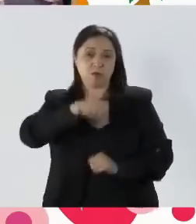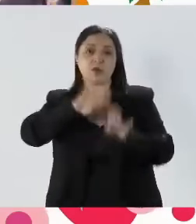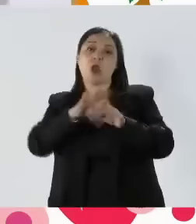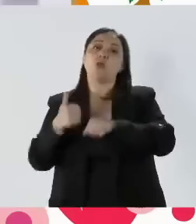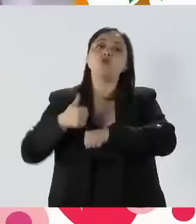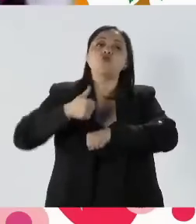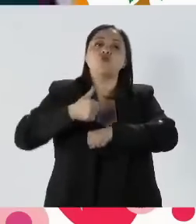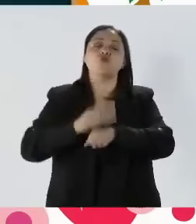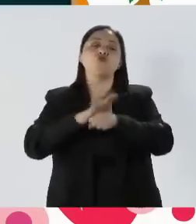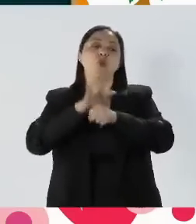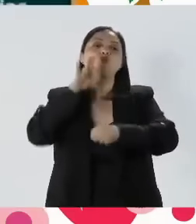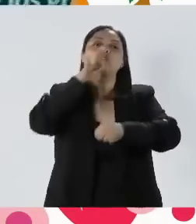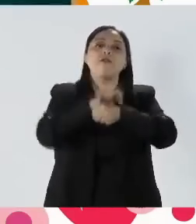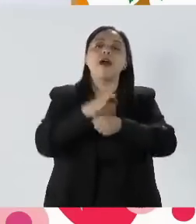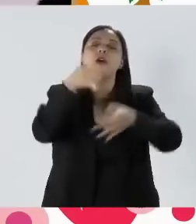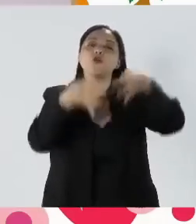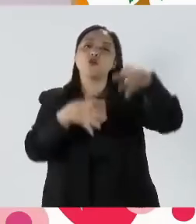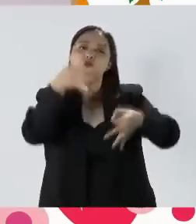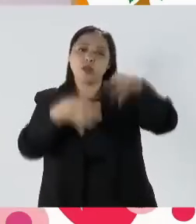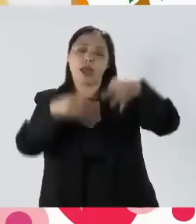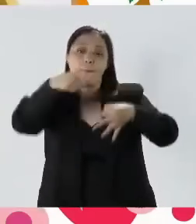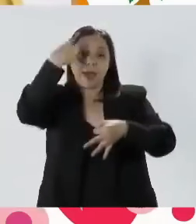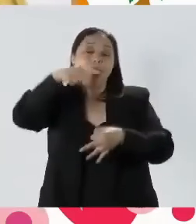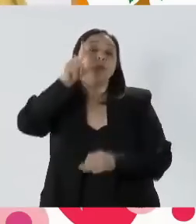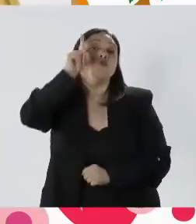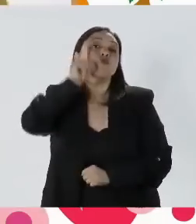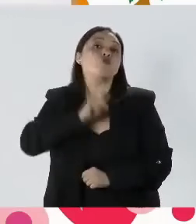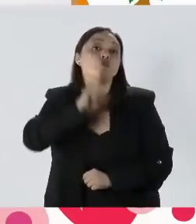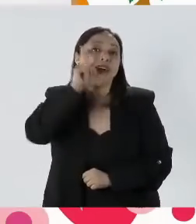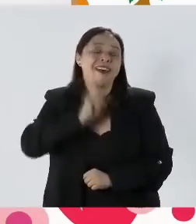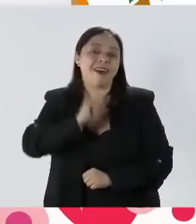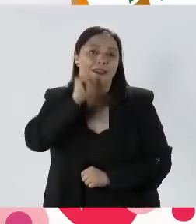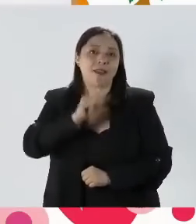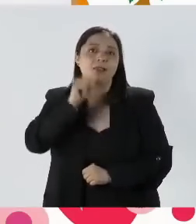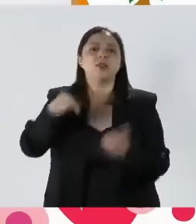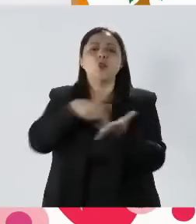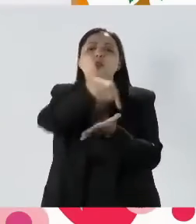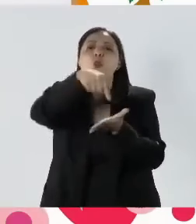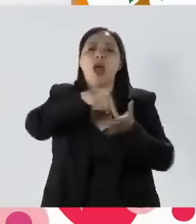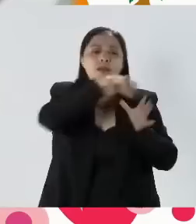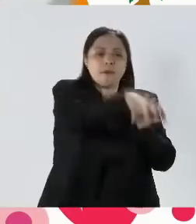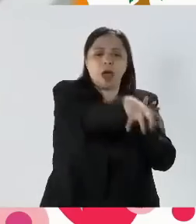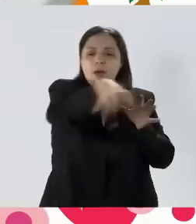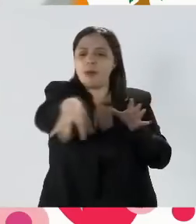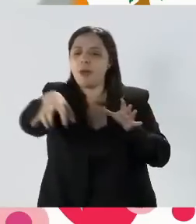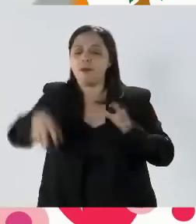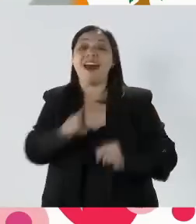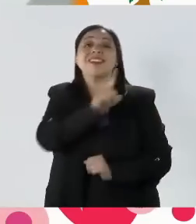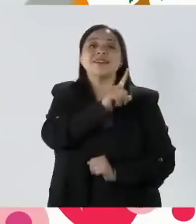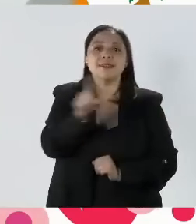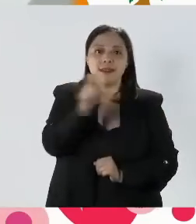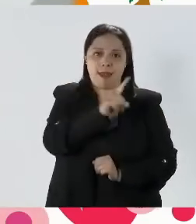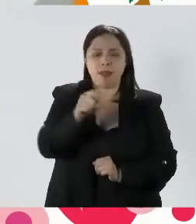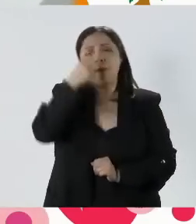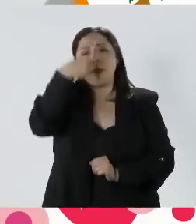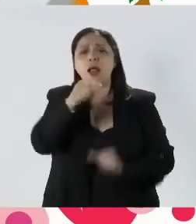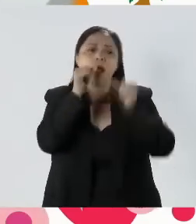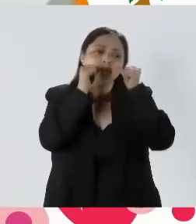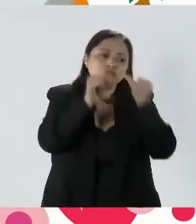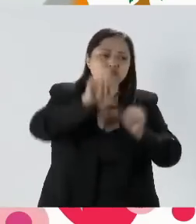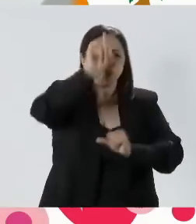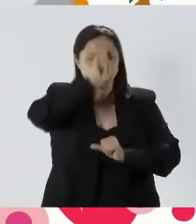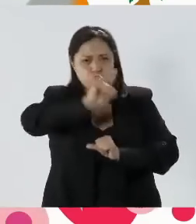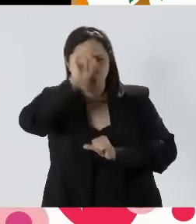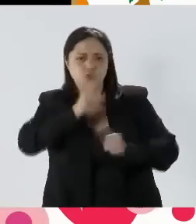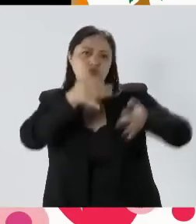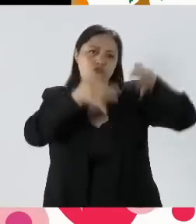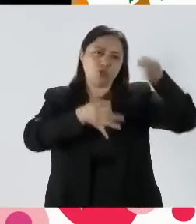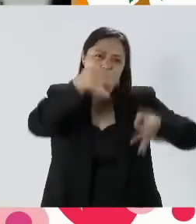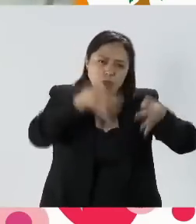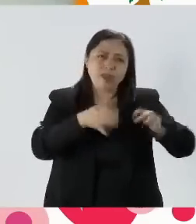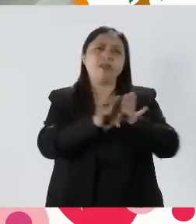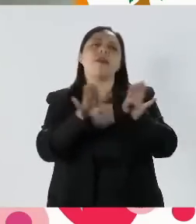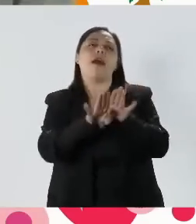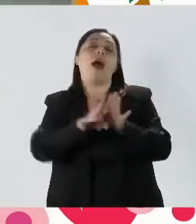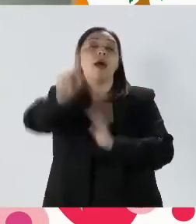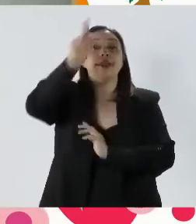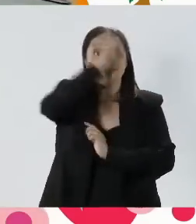mujeres instalaremos 100 espacios de orientación jurídica y atención psicológica llevaremos a cabo